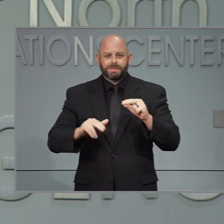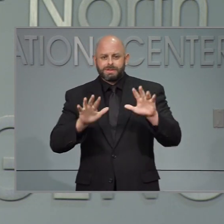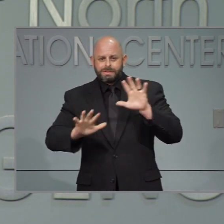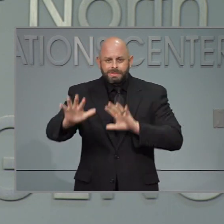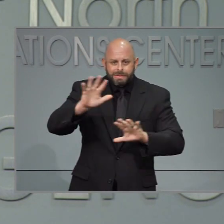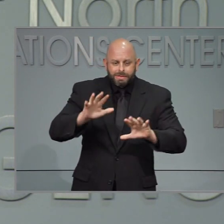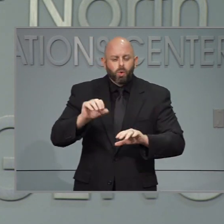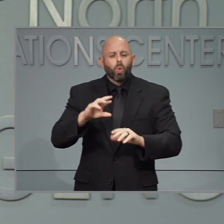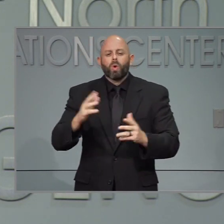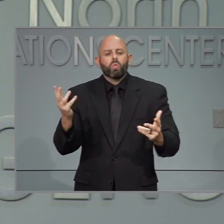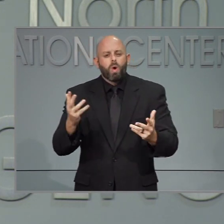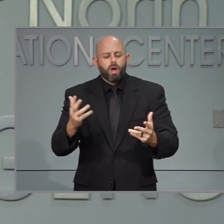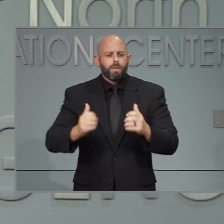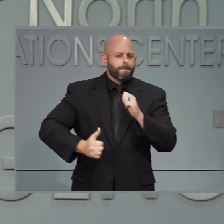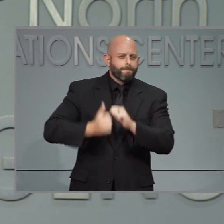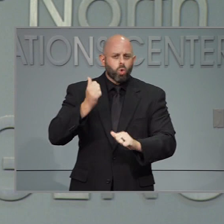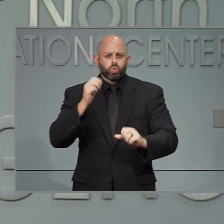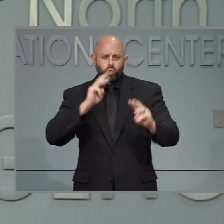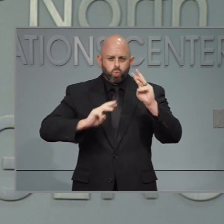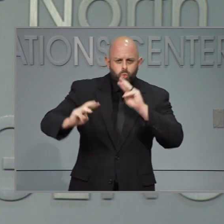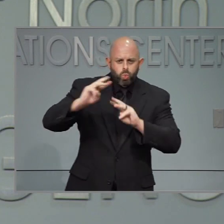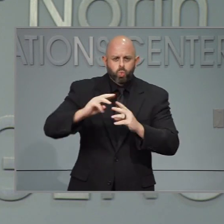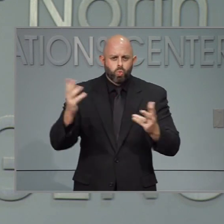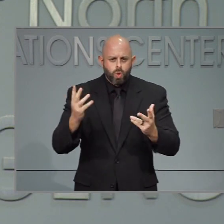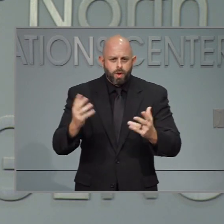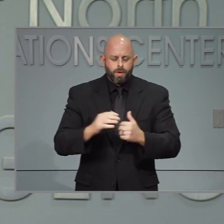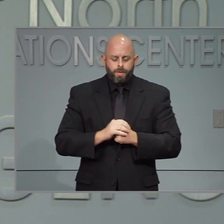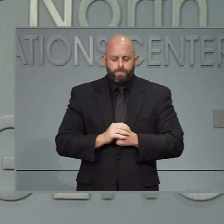elementos y la siguiente.